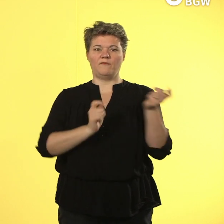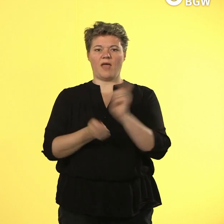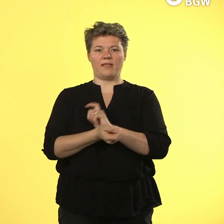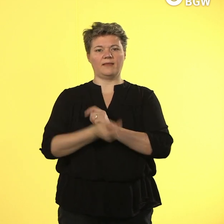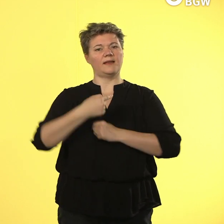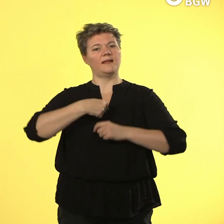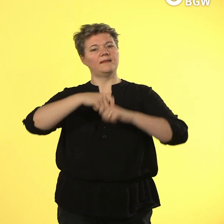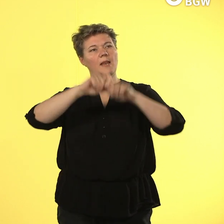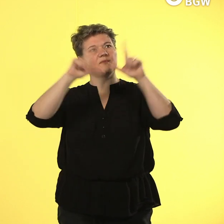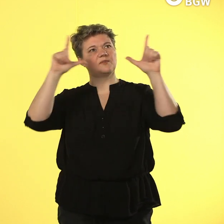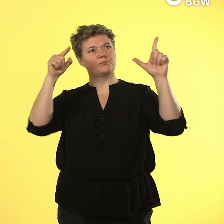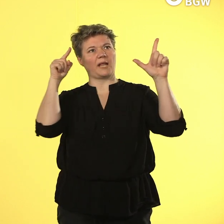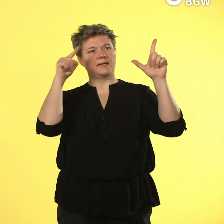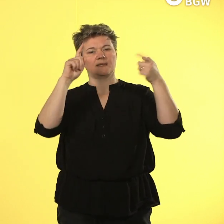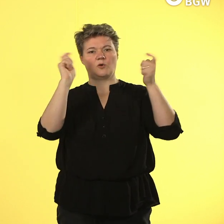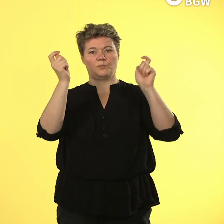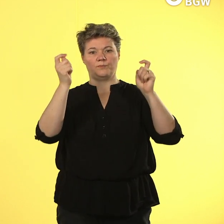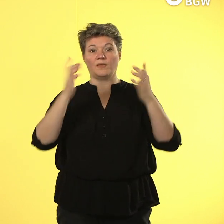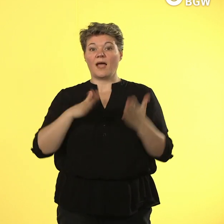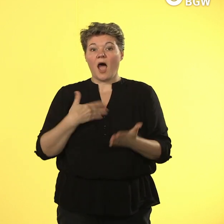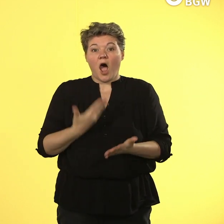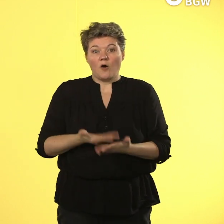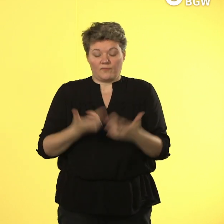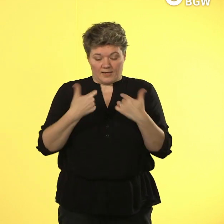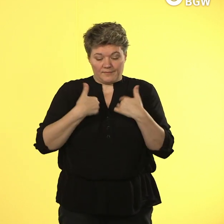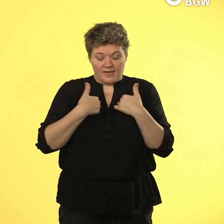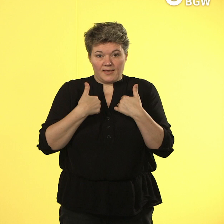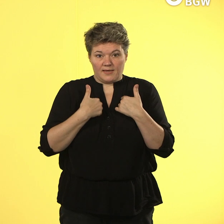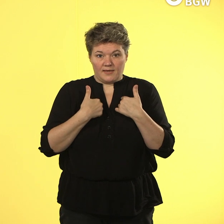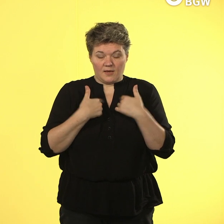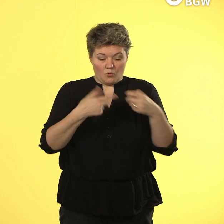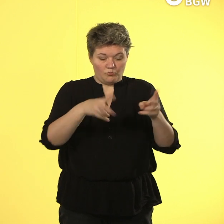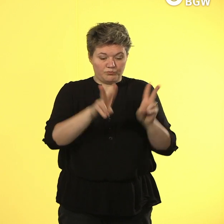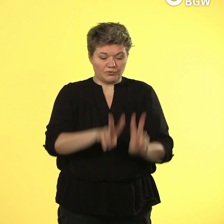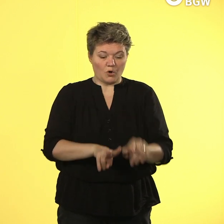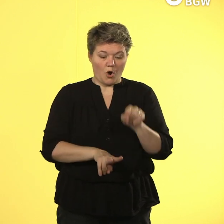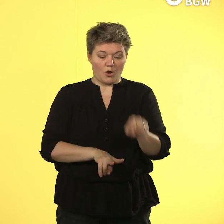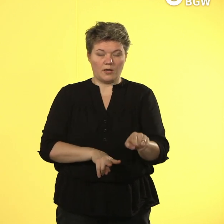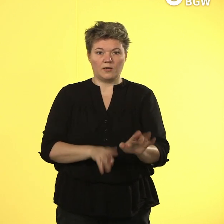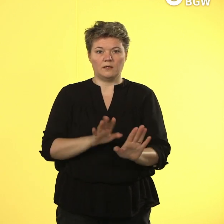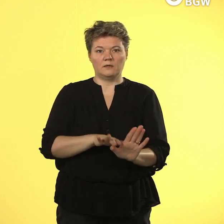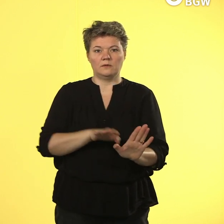und jemanden versuche zu assistieren bei seinen Zielen, die er vielleicht oder die sie erreicht.